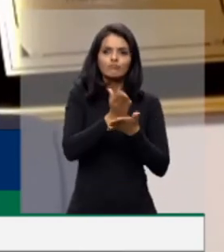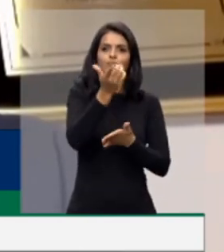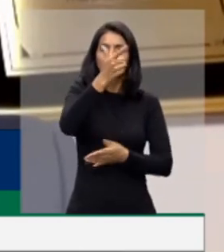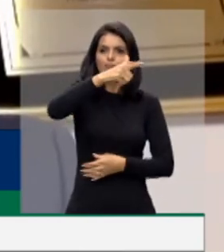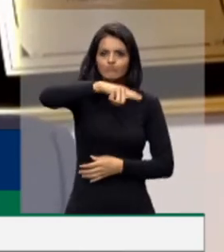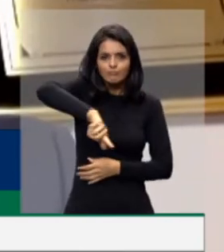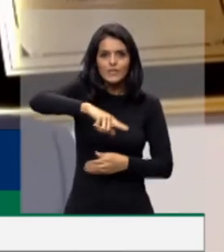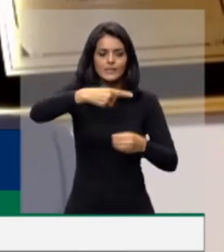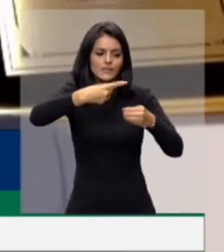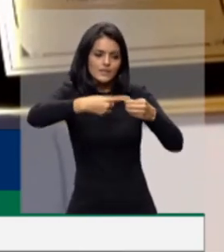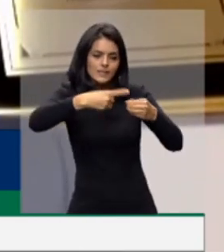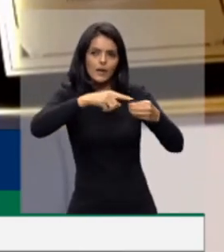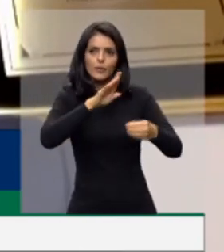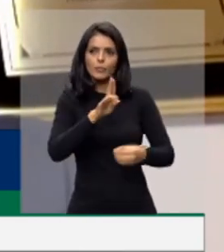QUE CERCAVAM AMOR POR SEU